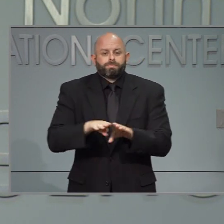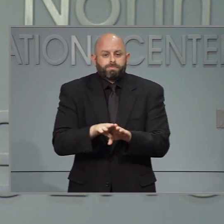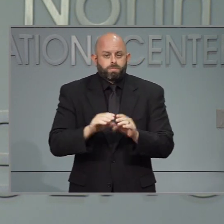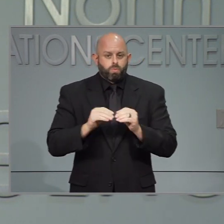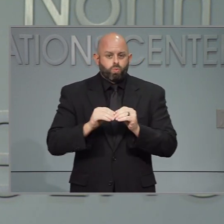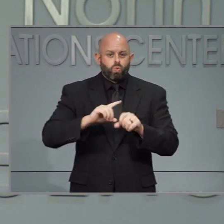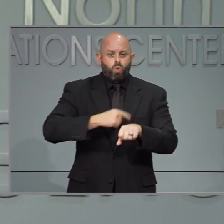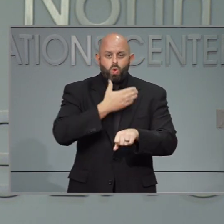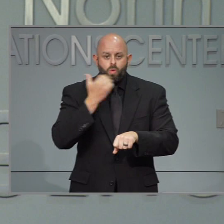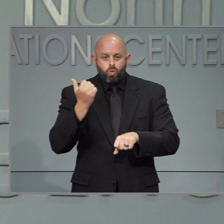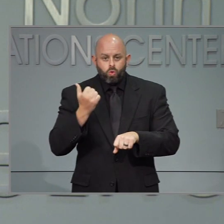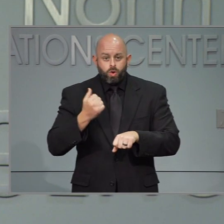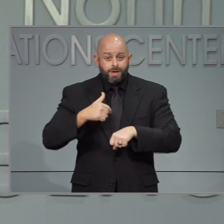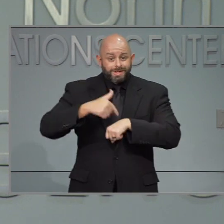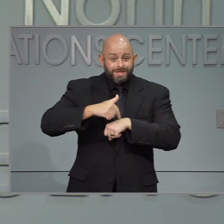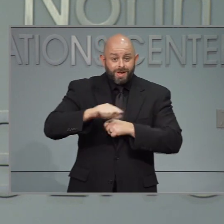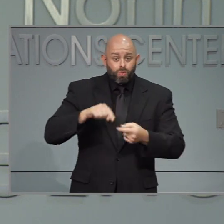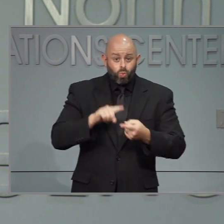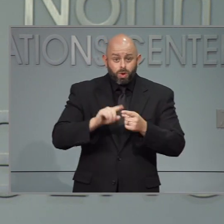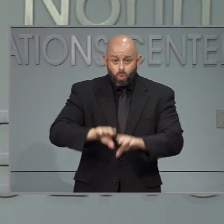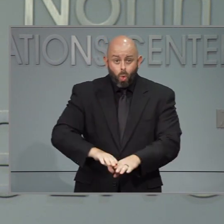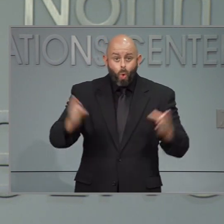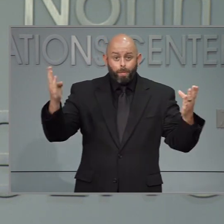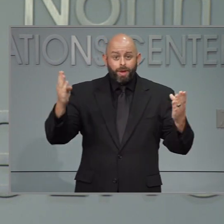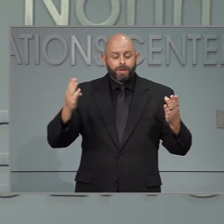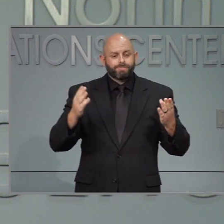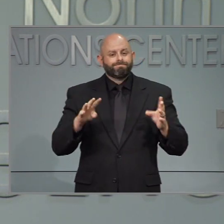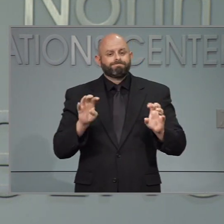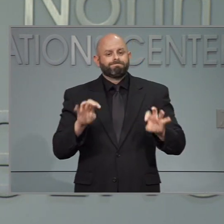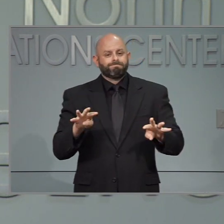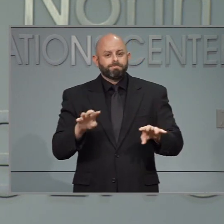decisión, no tengo un periodo de tiempo específico, pero